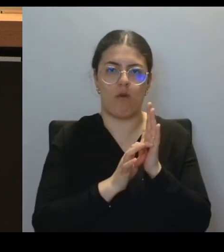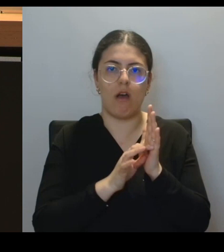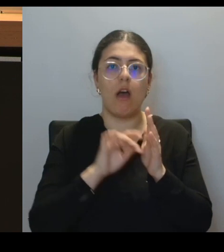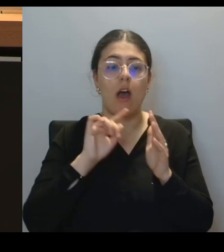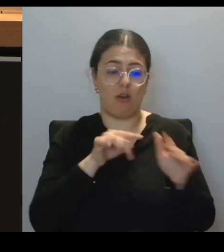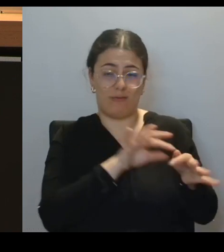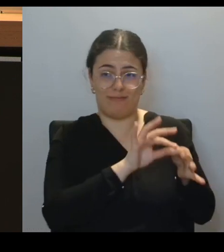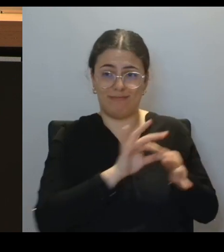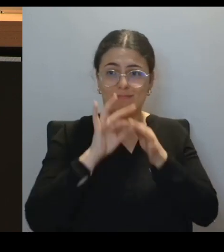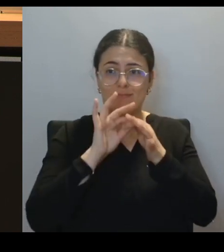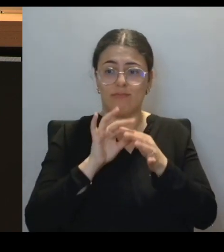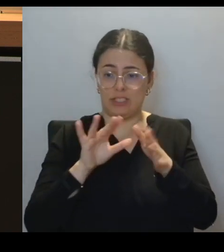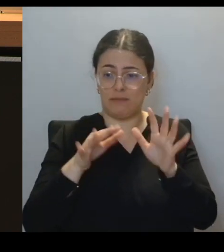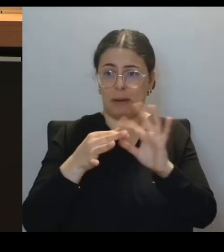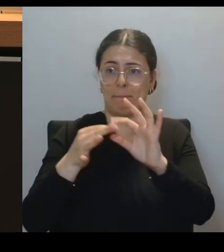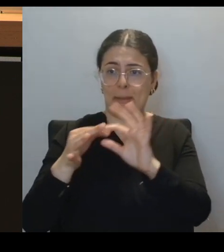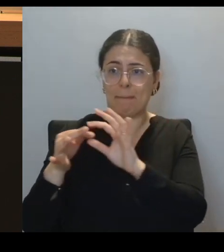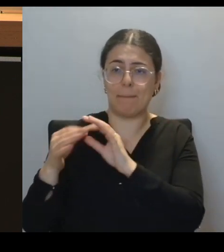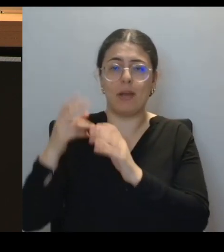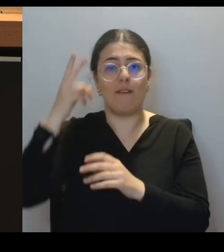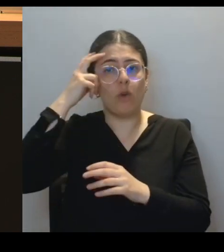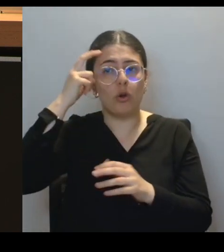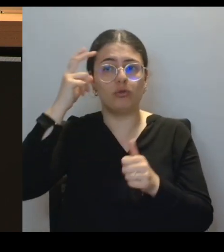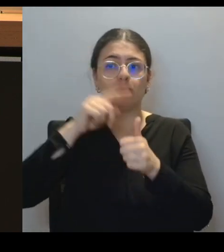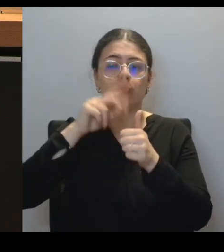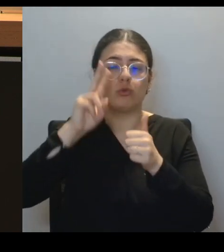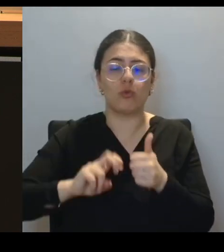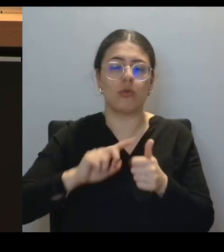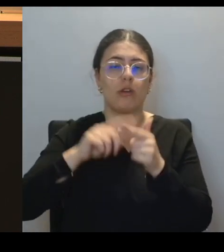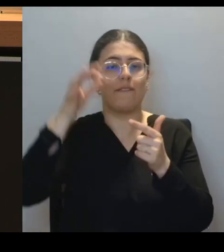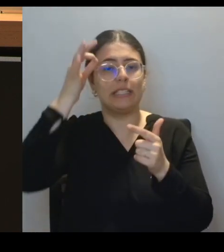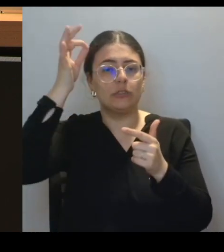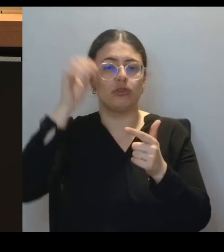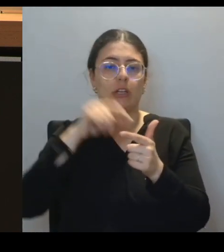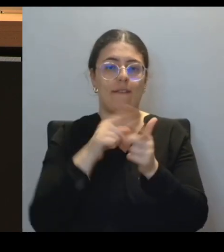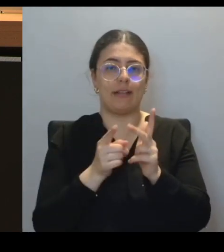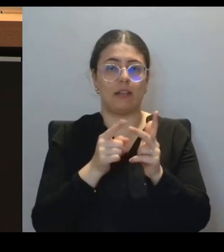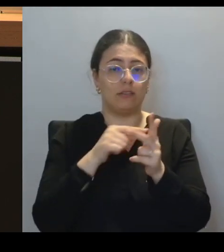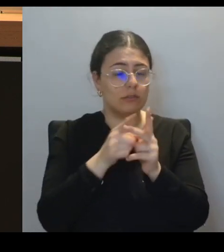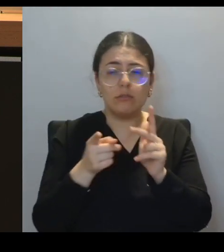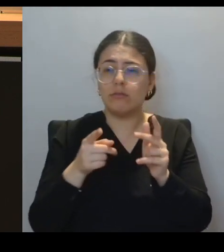profitiert die gesamte Gesellschaft und insbesondere eben auch durch viele Arbeitsplätze.